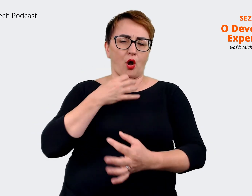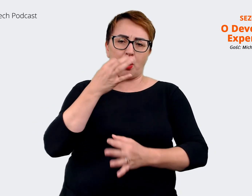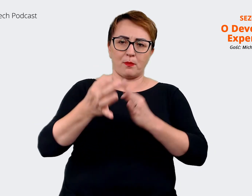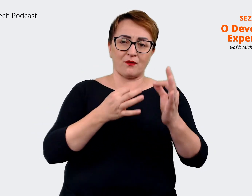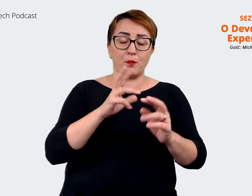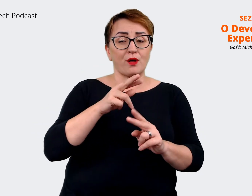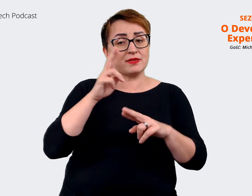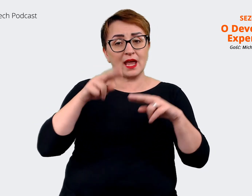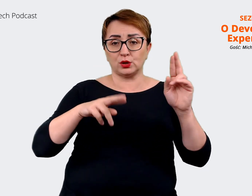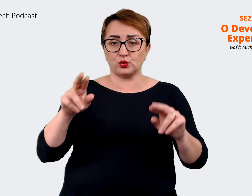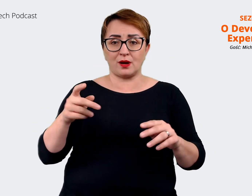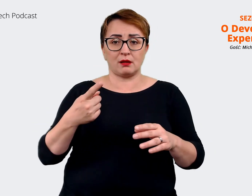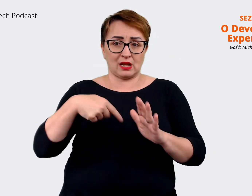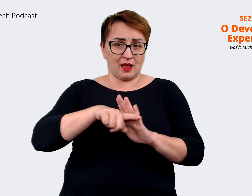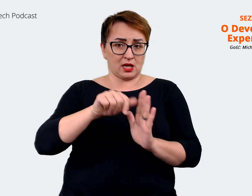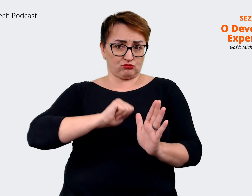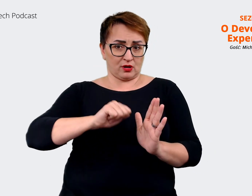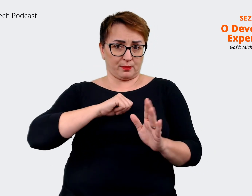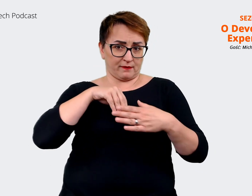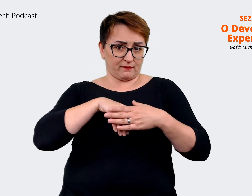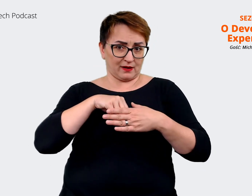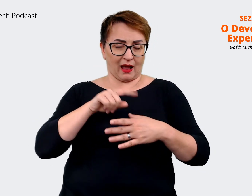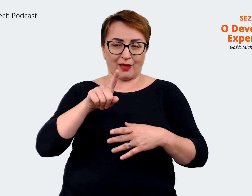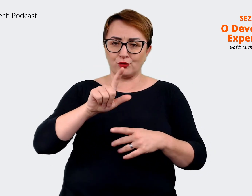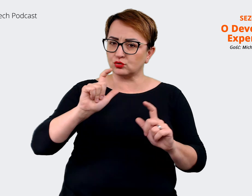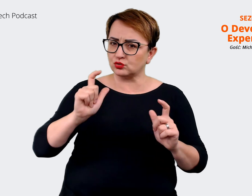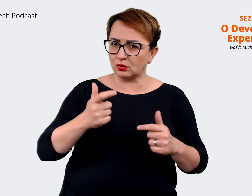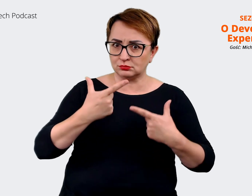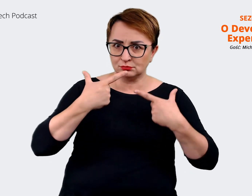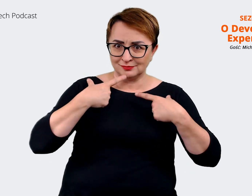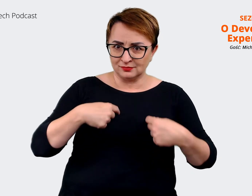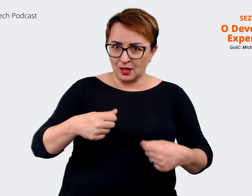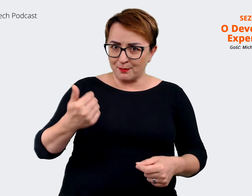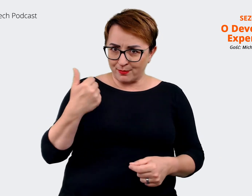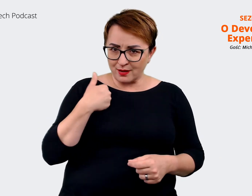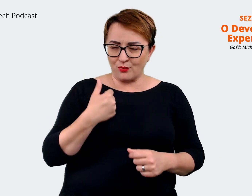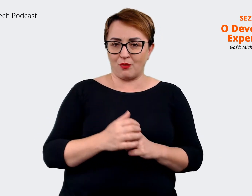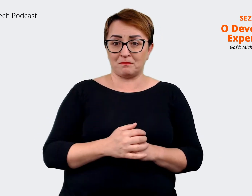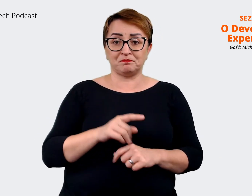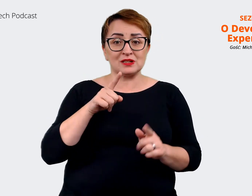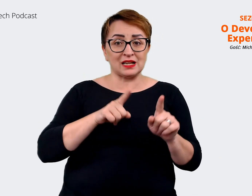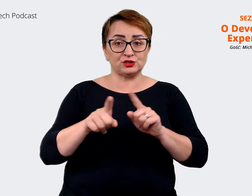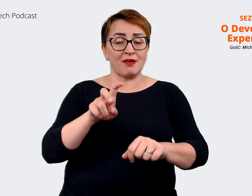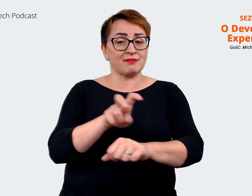Ale to jest coś, co mnie bardzo zaskoczyło, że technologicznie Allegro jest bardzo, bardzo przed.